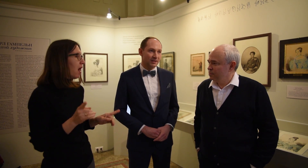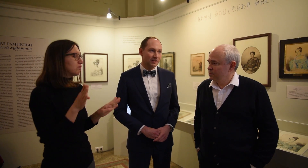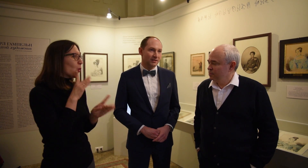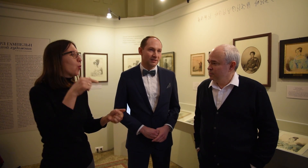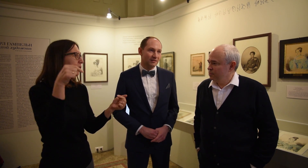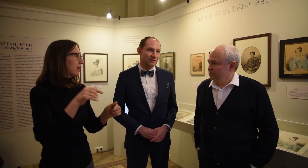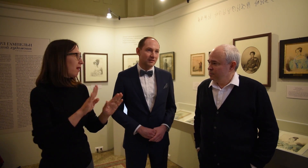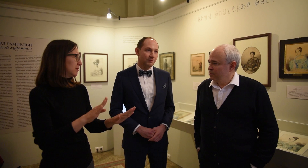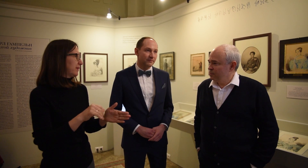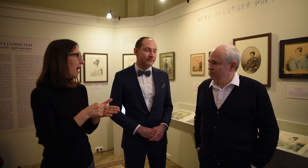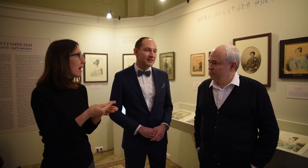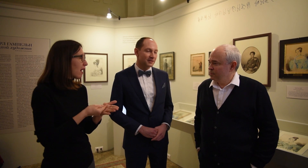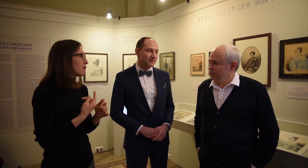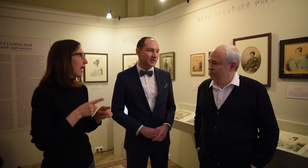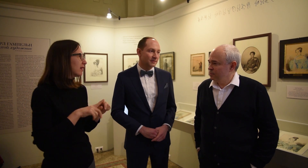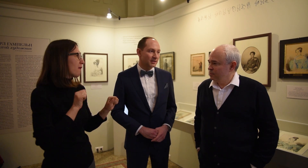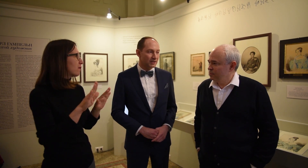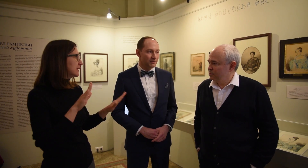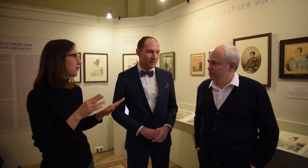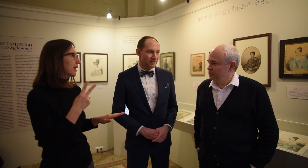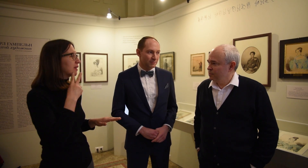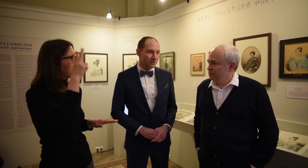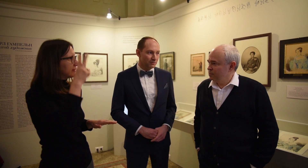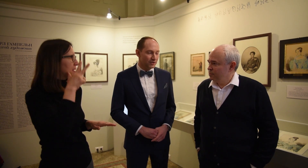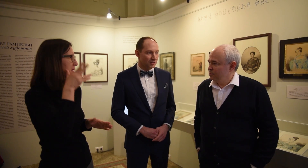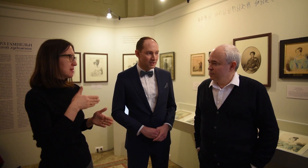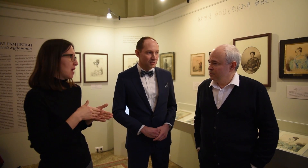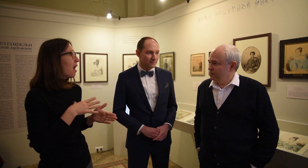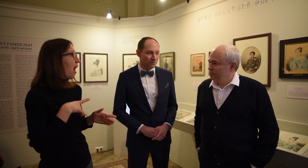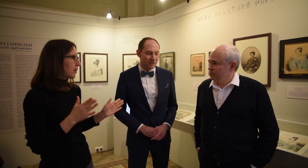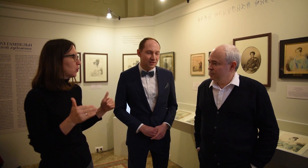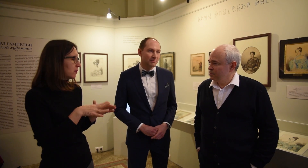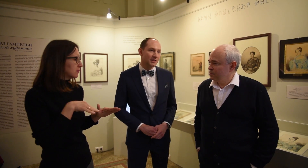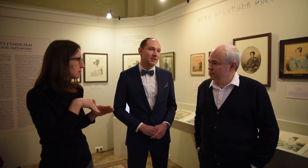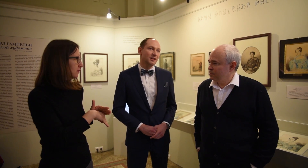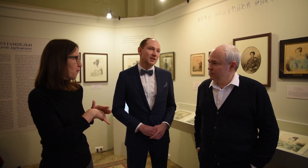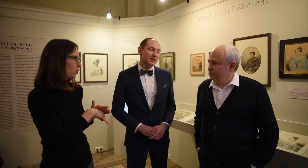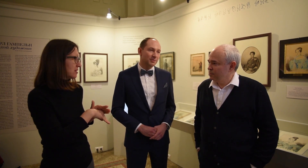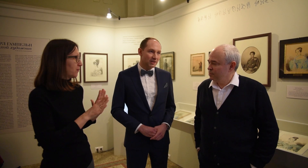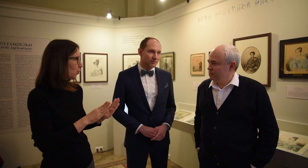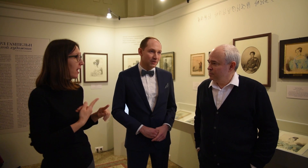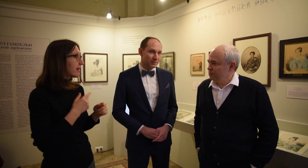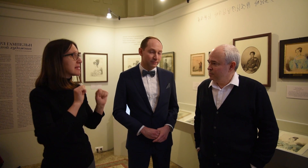Удел графики - это выставки на 2-3 месяца, а потом всё убирается в фонды.